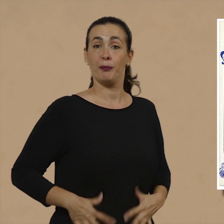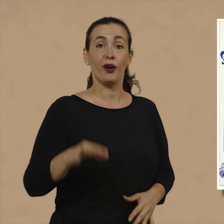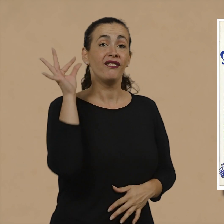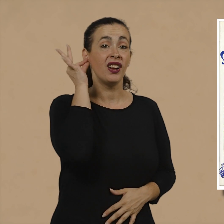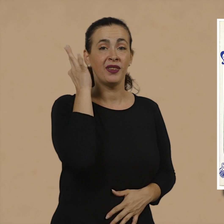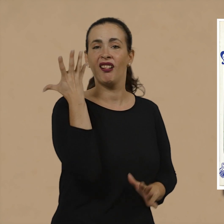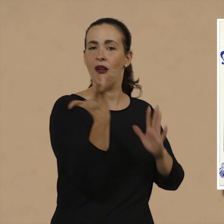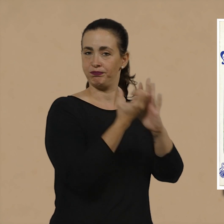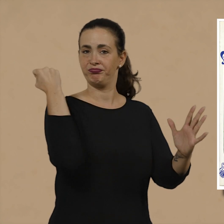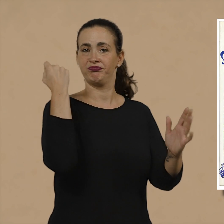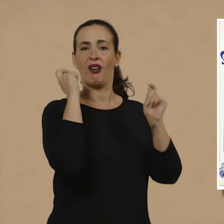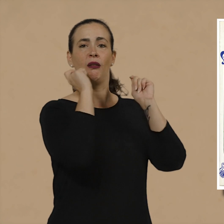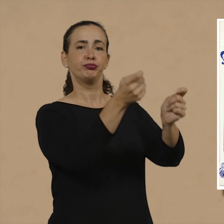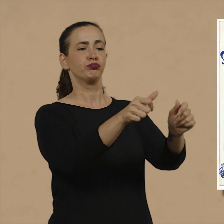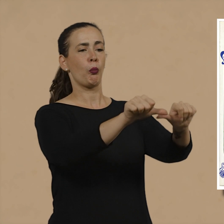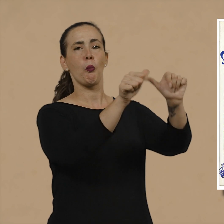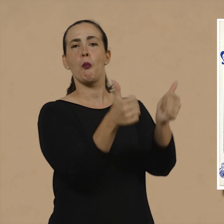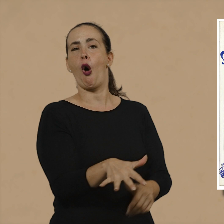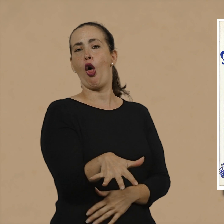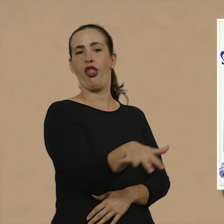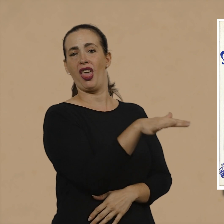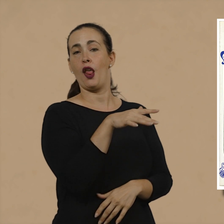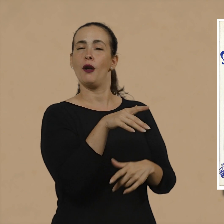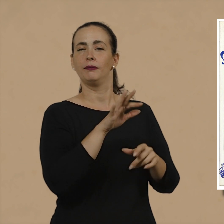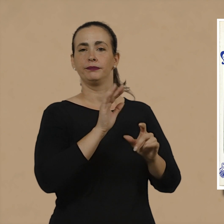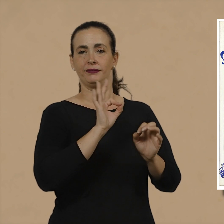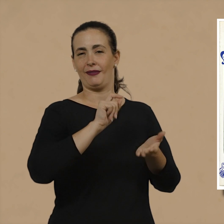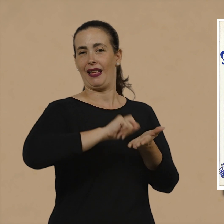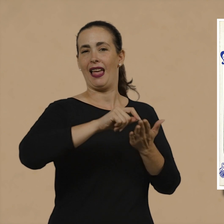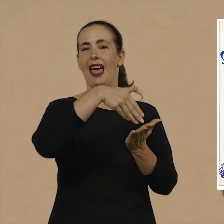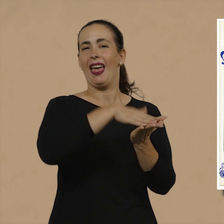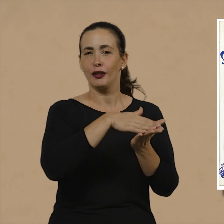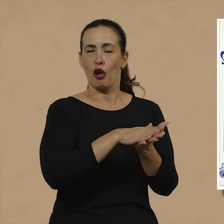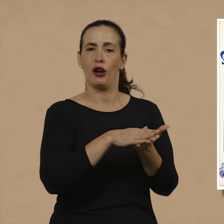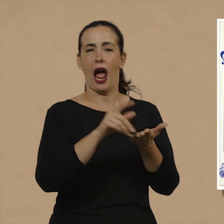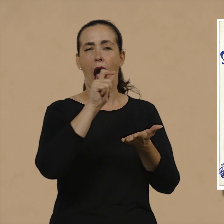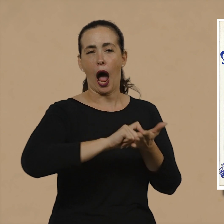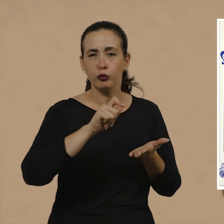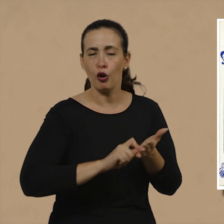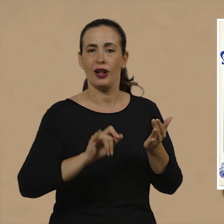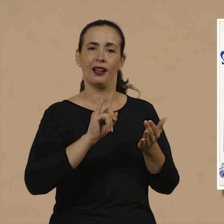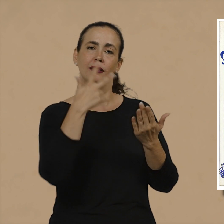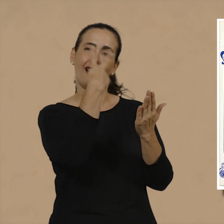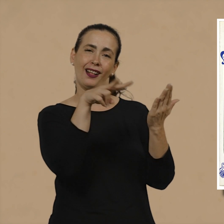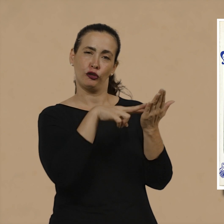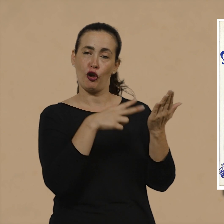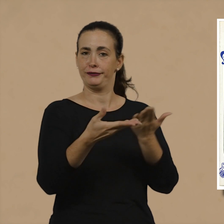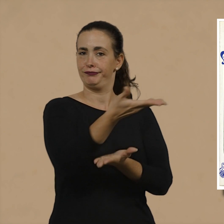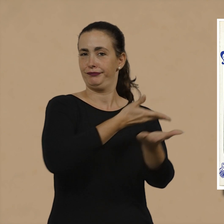El cos femení és expropiat i modelat com a espai d’intercanvi d’editors, autors i lectors.